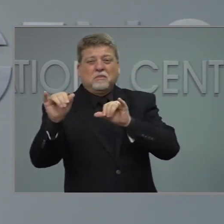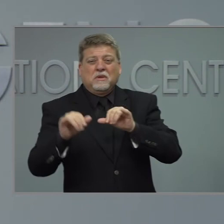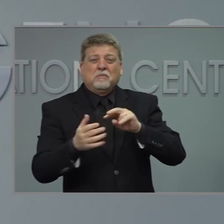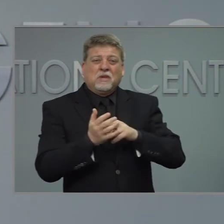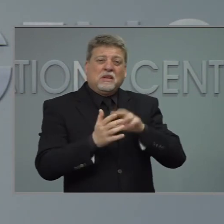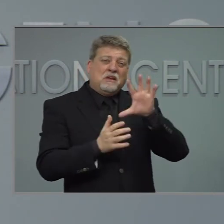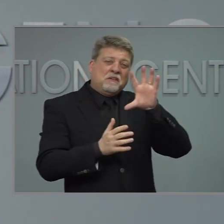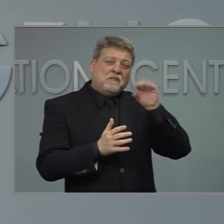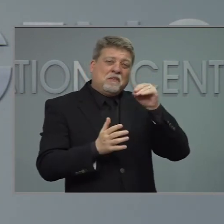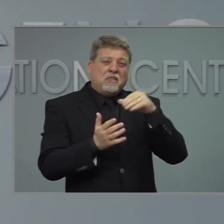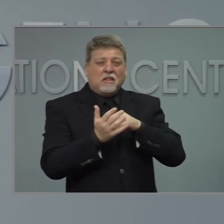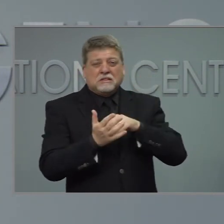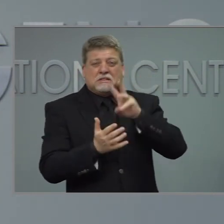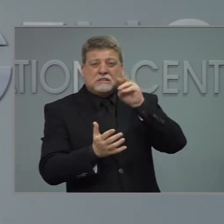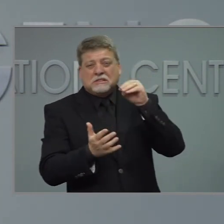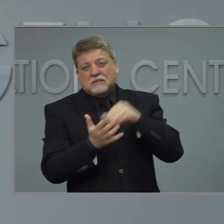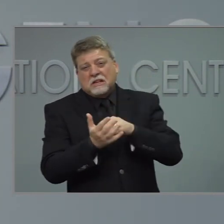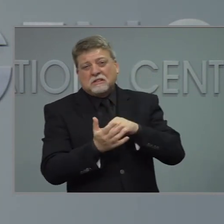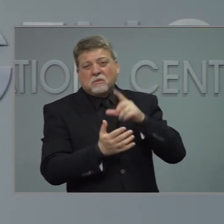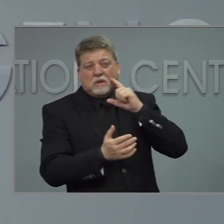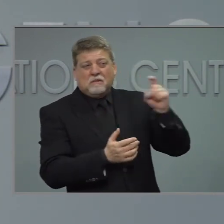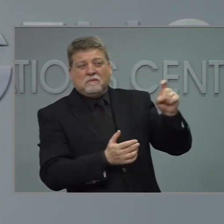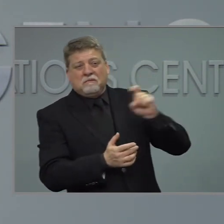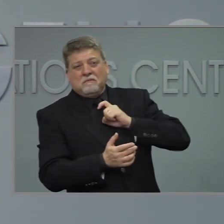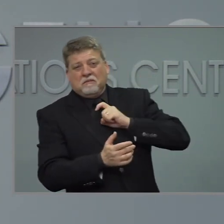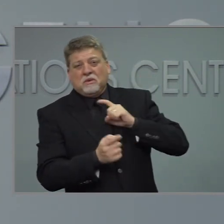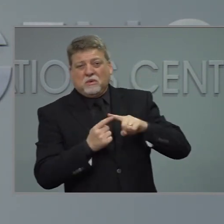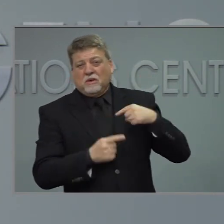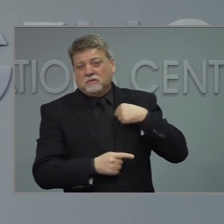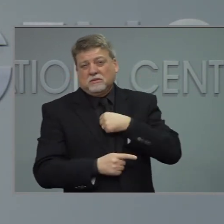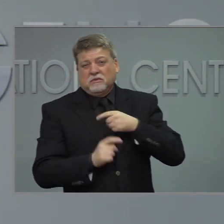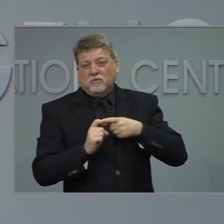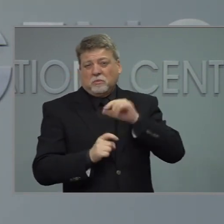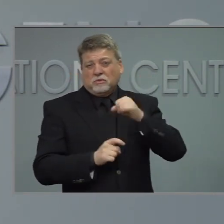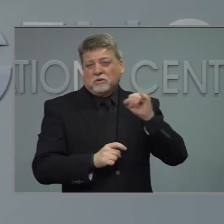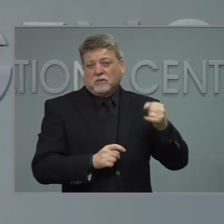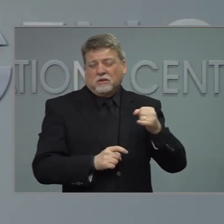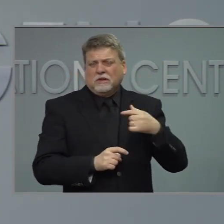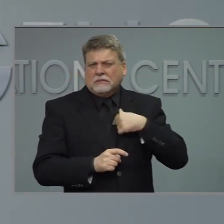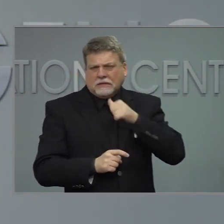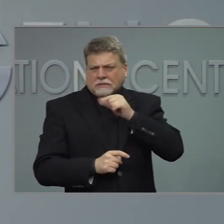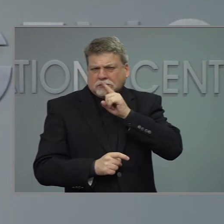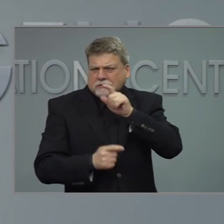estamos viendo las otras asignaciones de cincuenta a sesenta mil dosis que lo van a